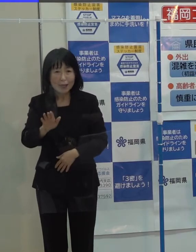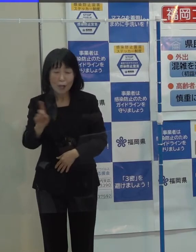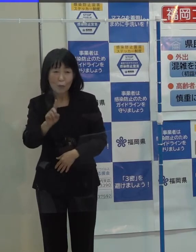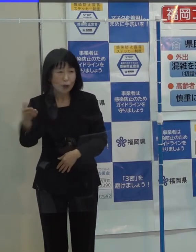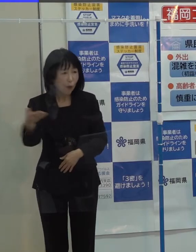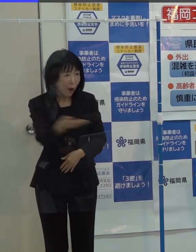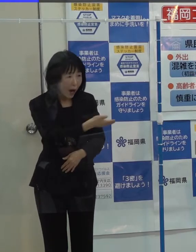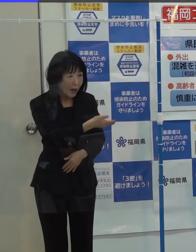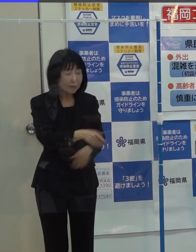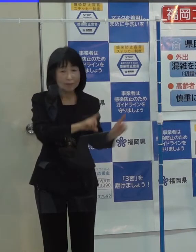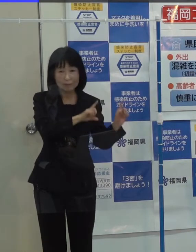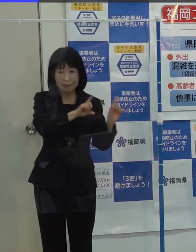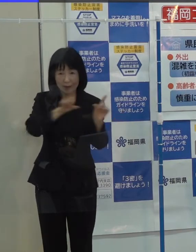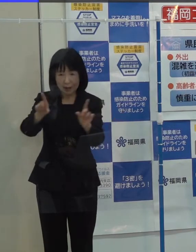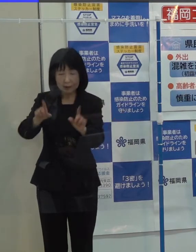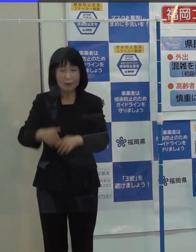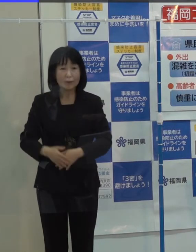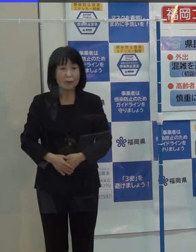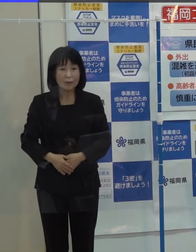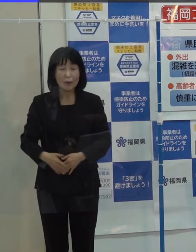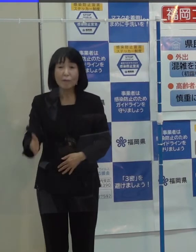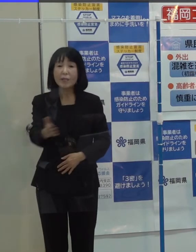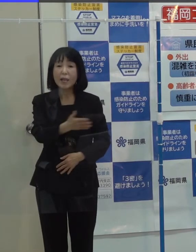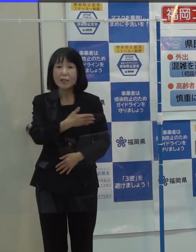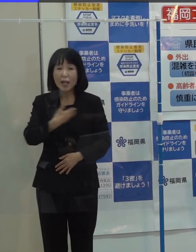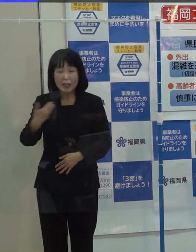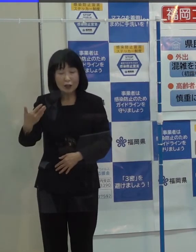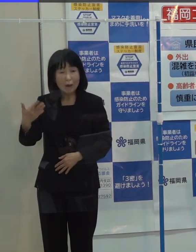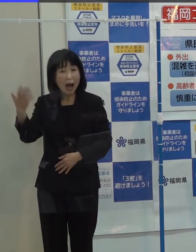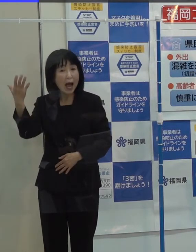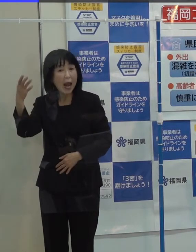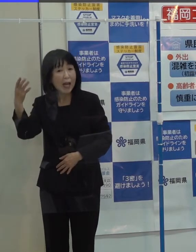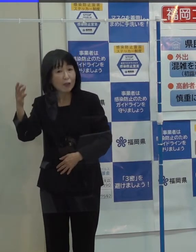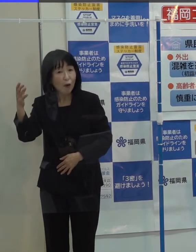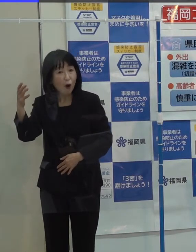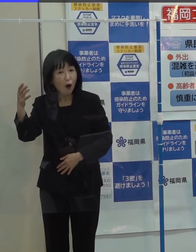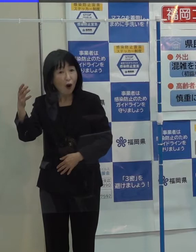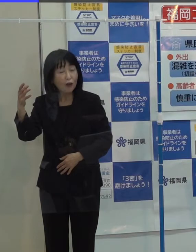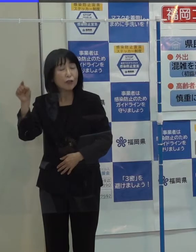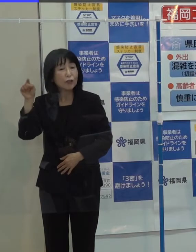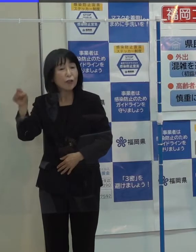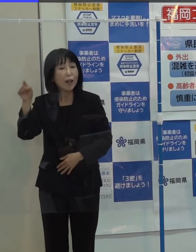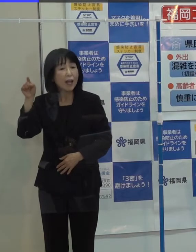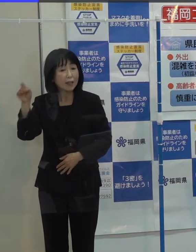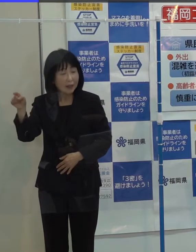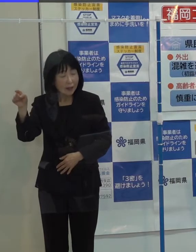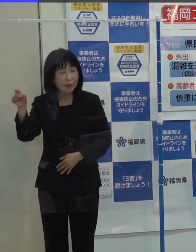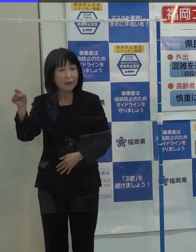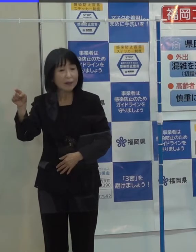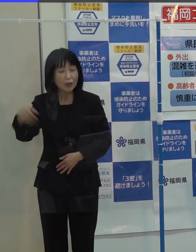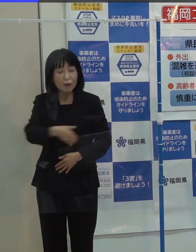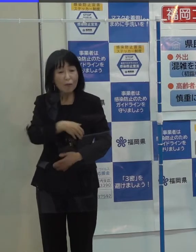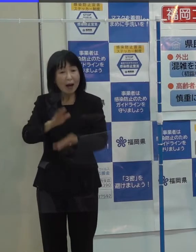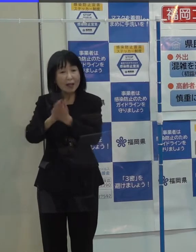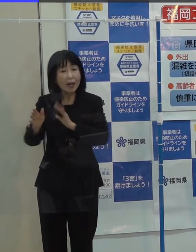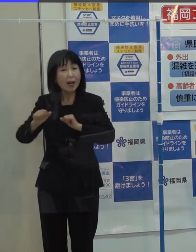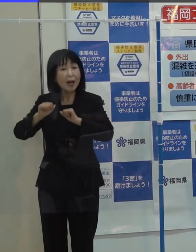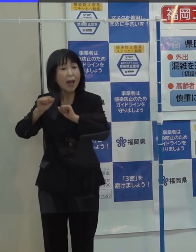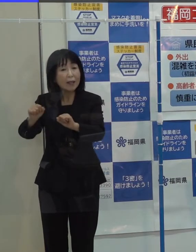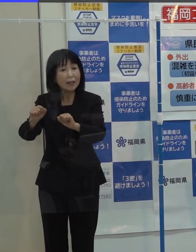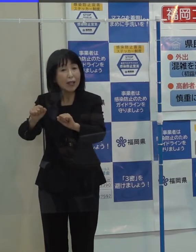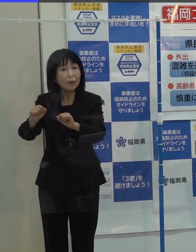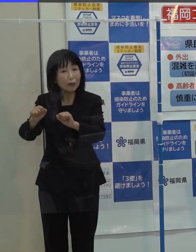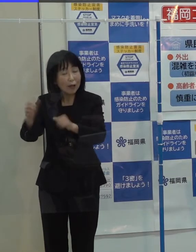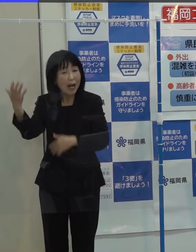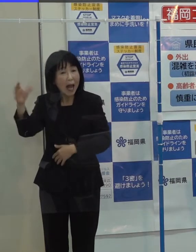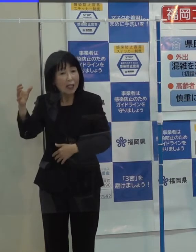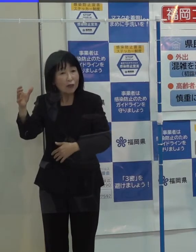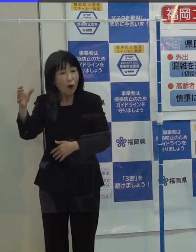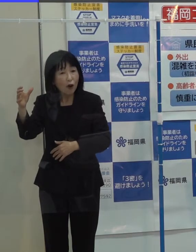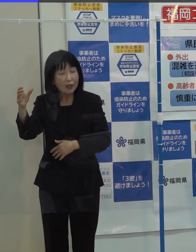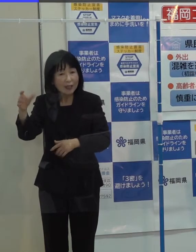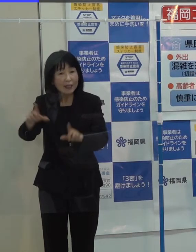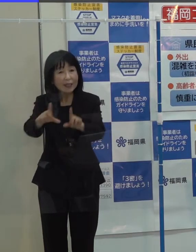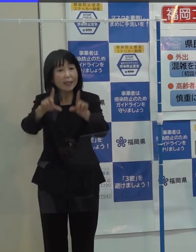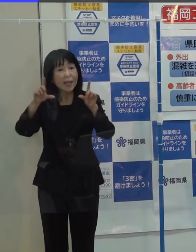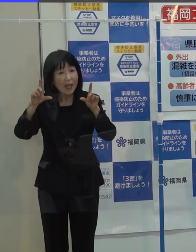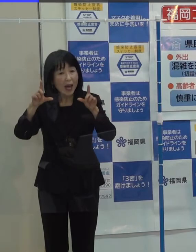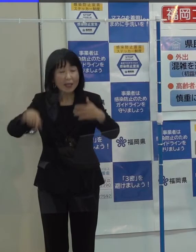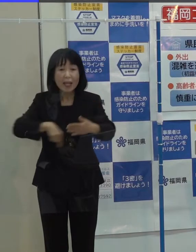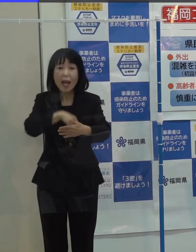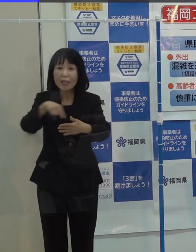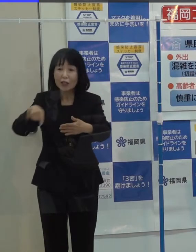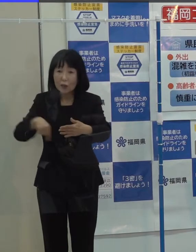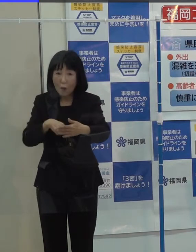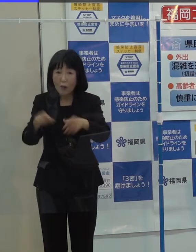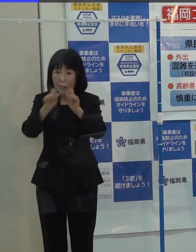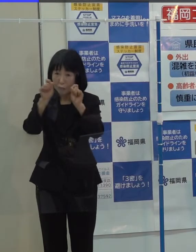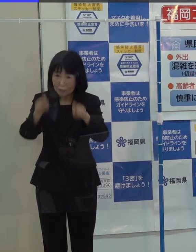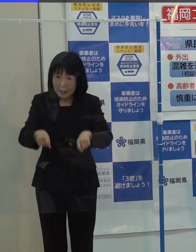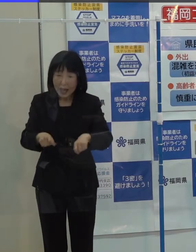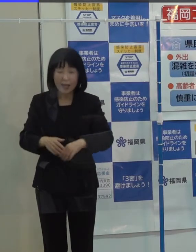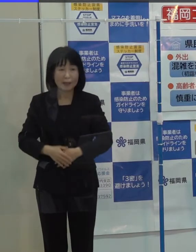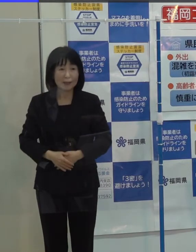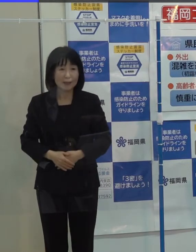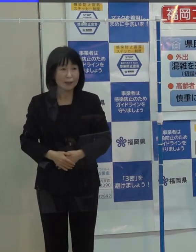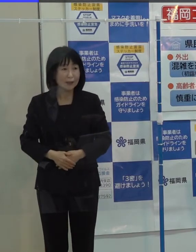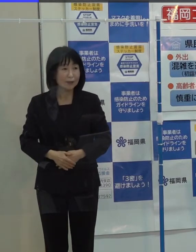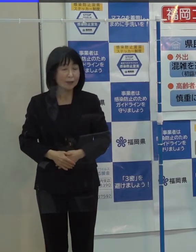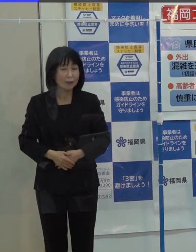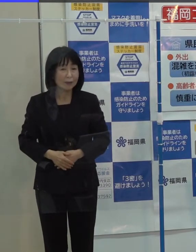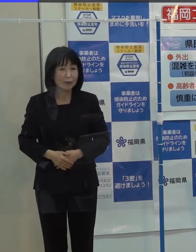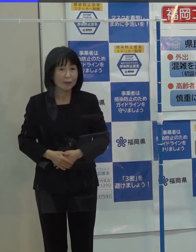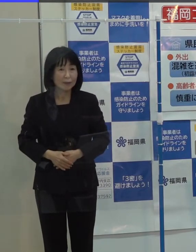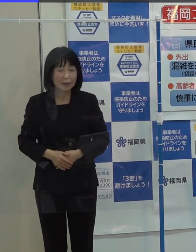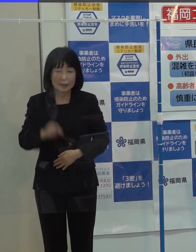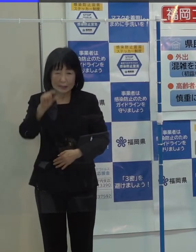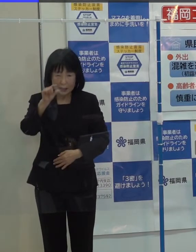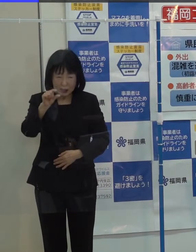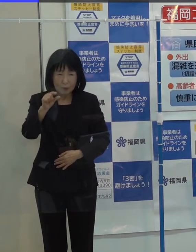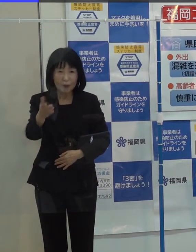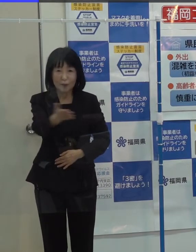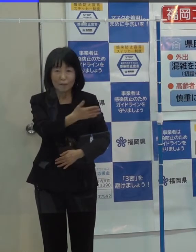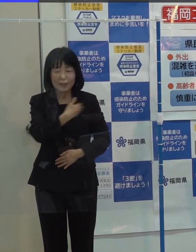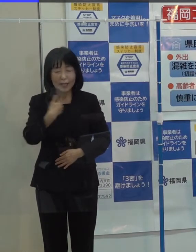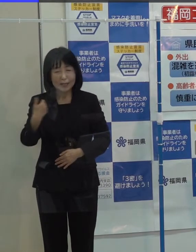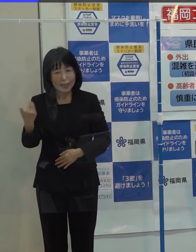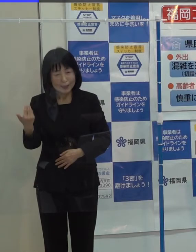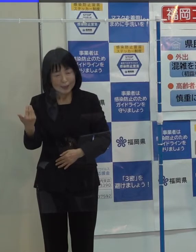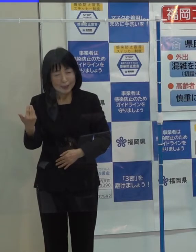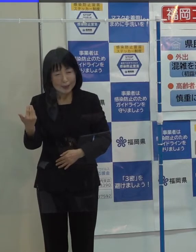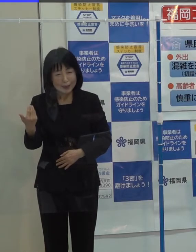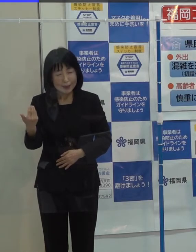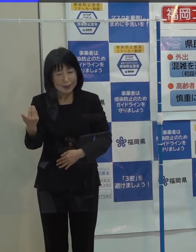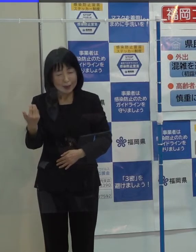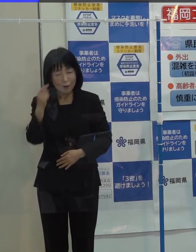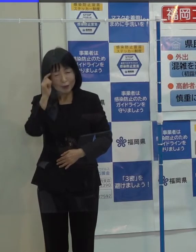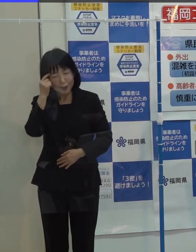（知事）本県のやっているラジオ番組に出演していただいていた内容について 一部本県としてはやっぱりやるべきではない